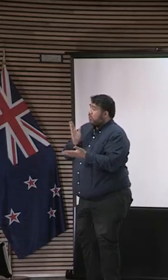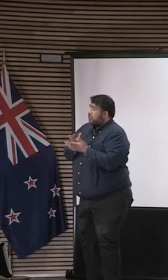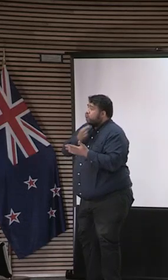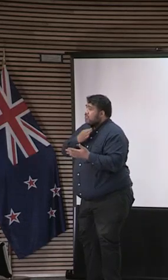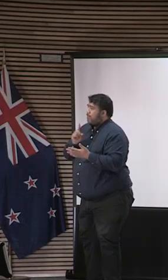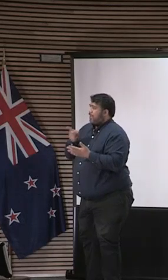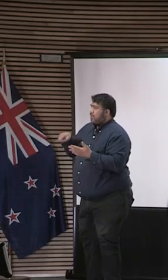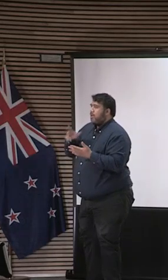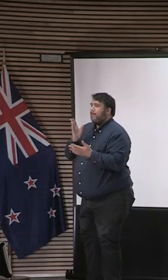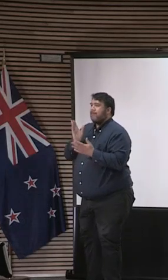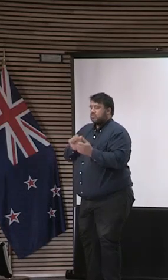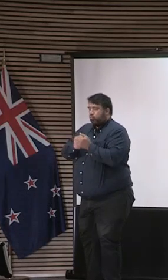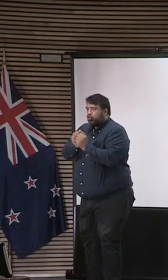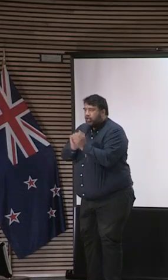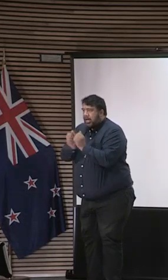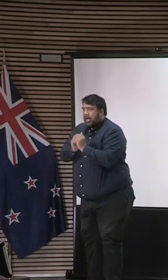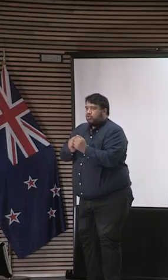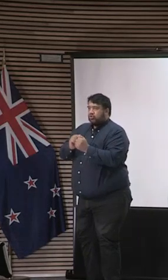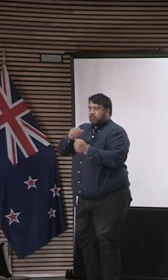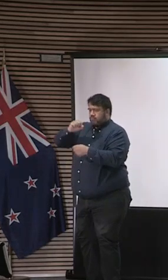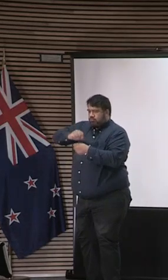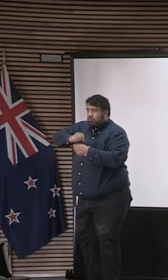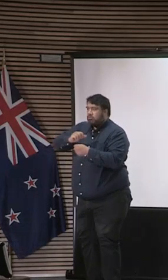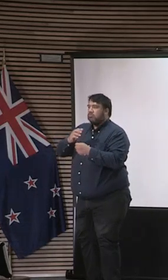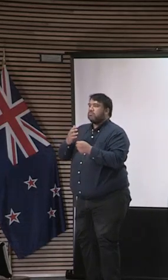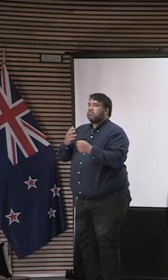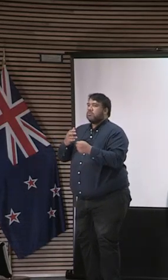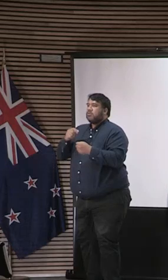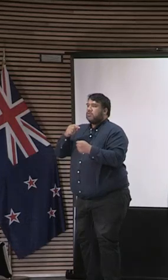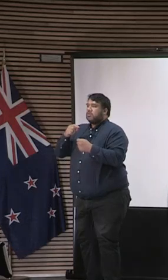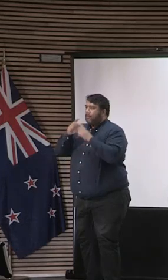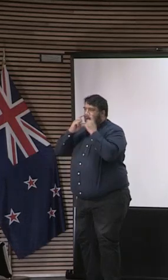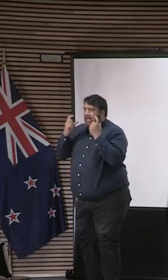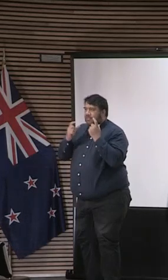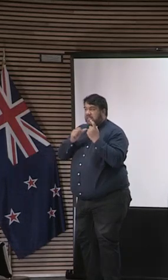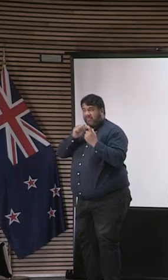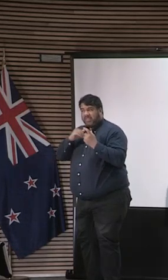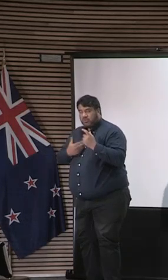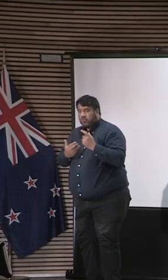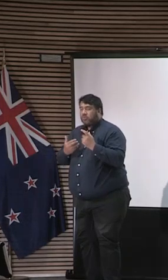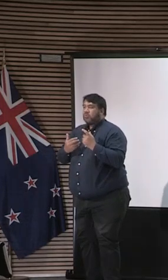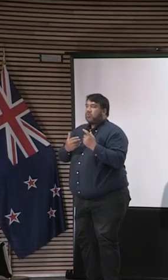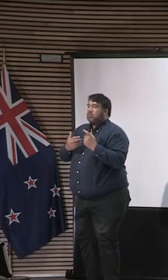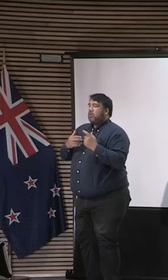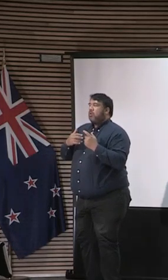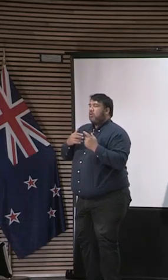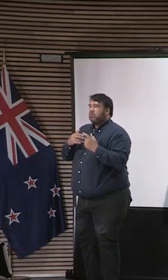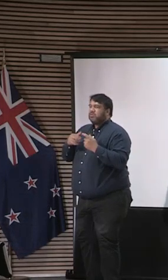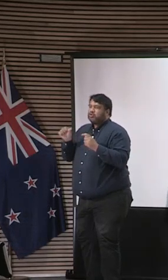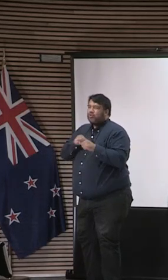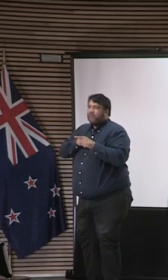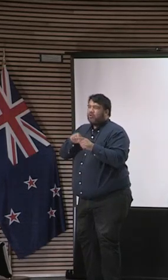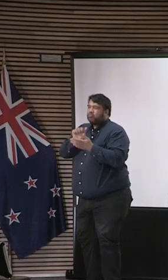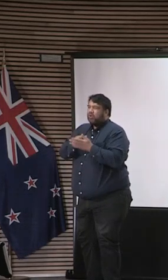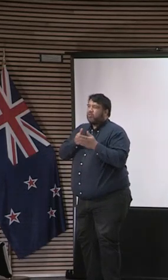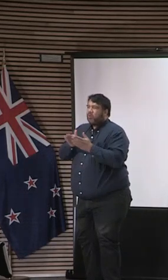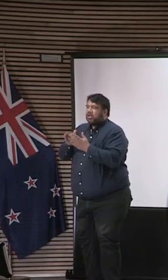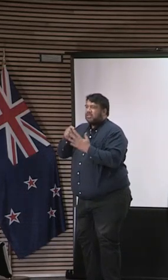waahi mahi? DR ASHLEY